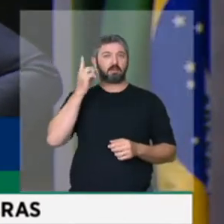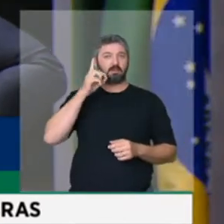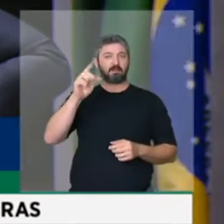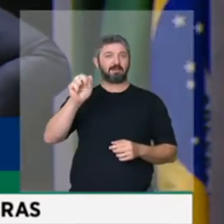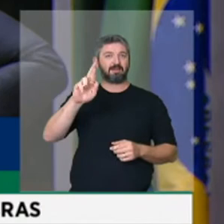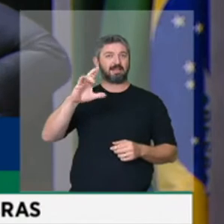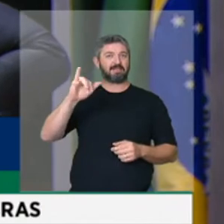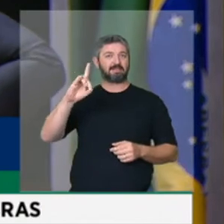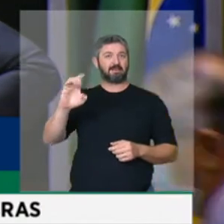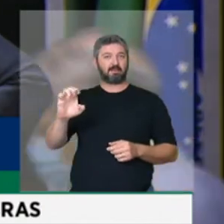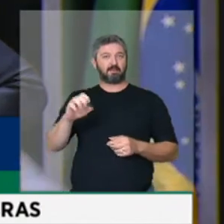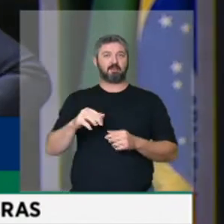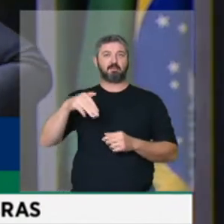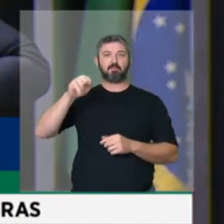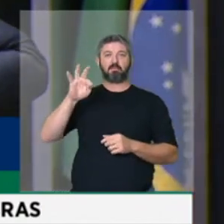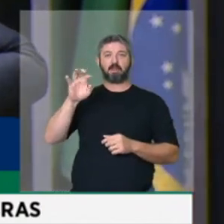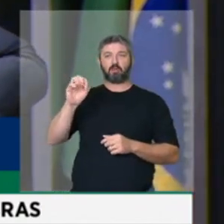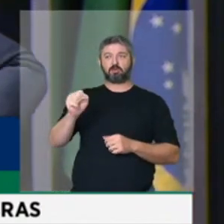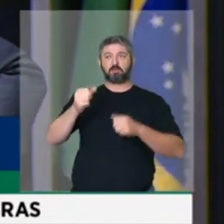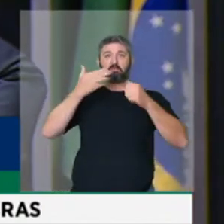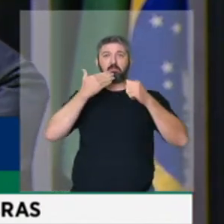ORIENTA O NOVO? -- [DEPUTADO]: PRESIDENTE, POR GENTILEZA, TEMPO DE LIDERANÇA. JUNTO COM